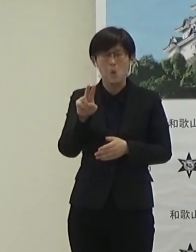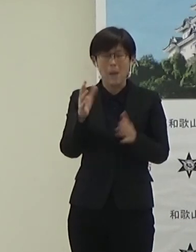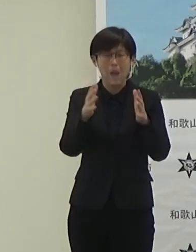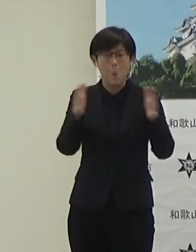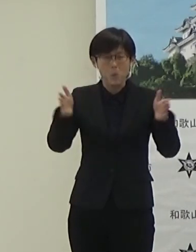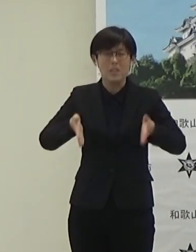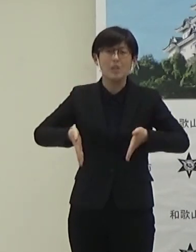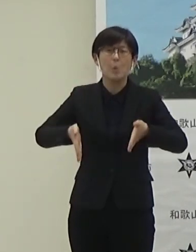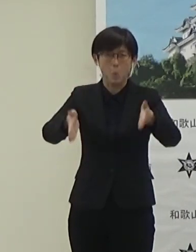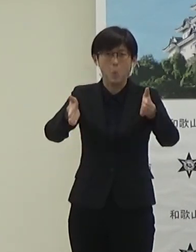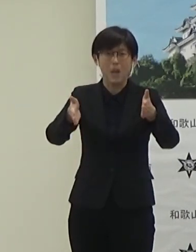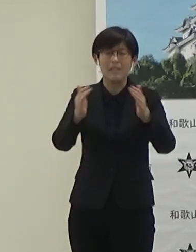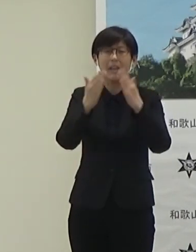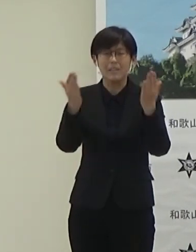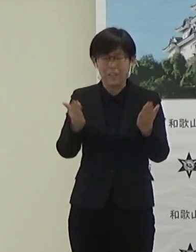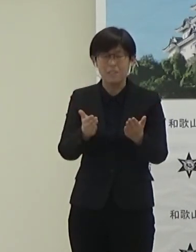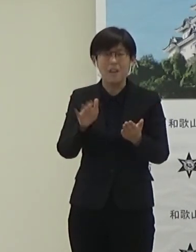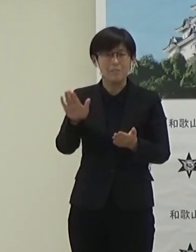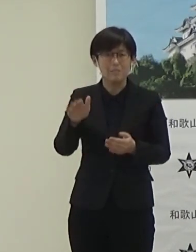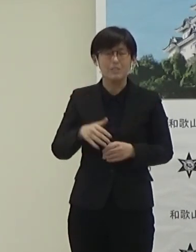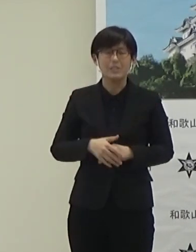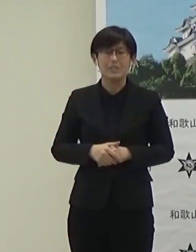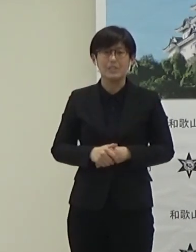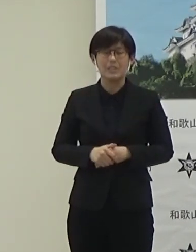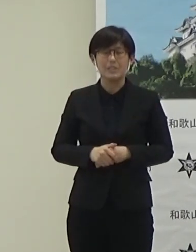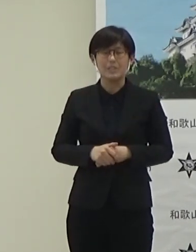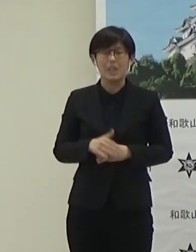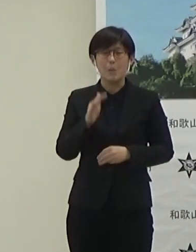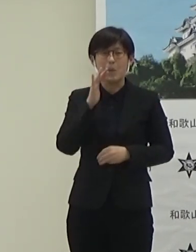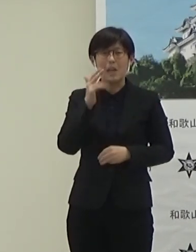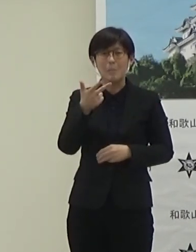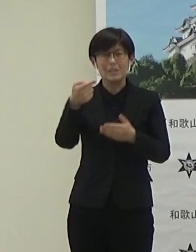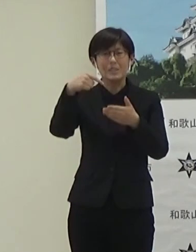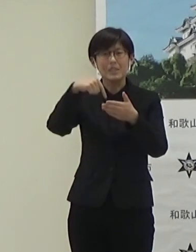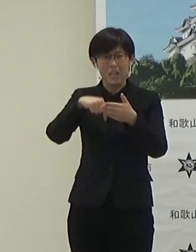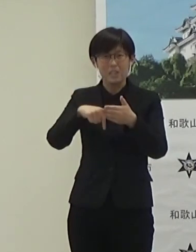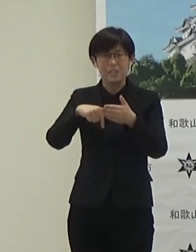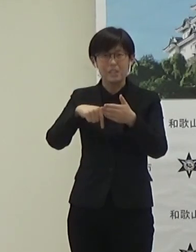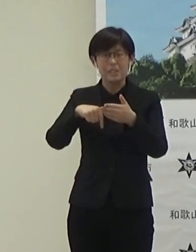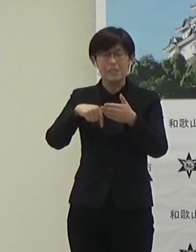ところってのが多くて、例えば市内の方からすっとランプへ乗って